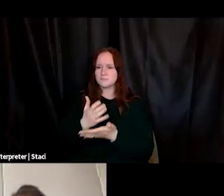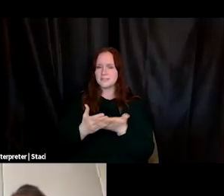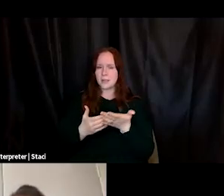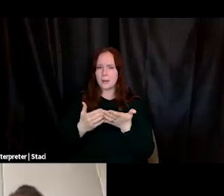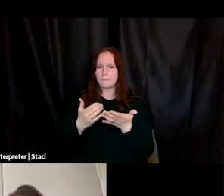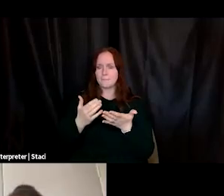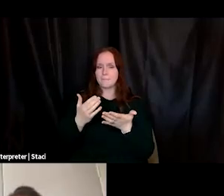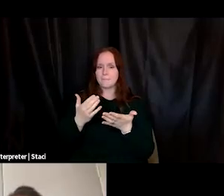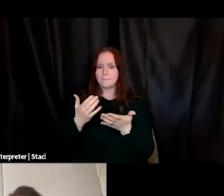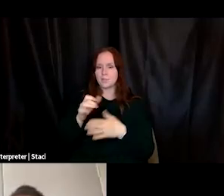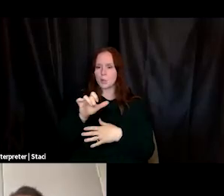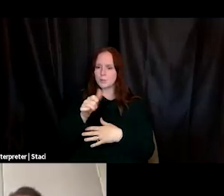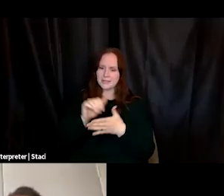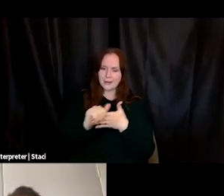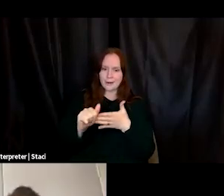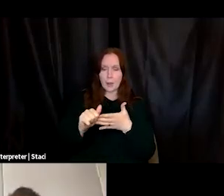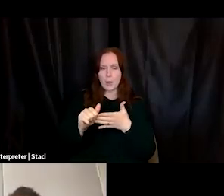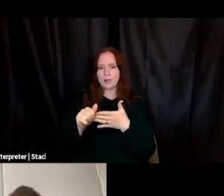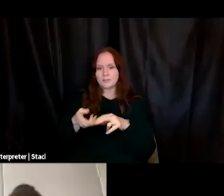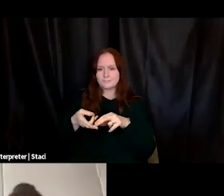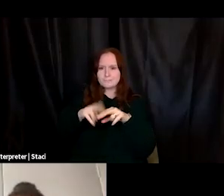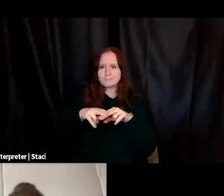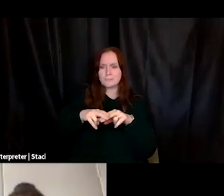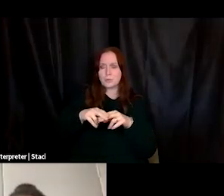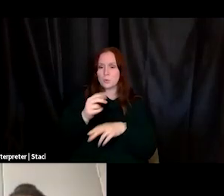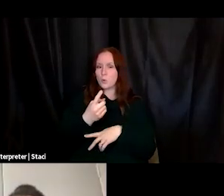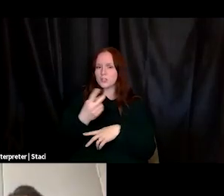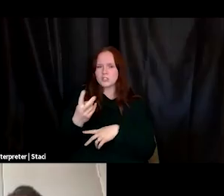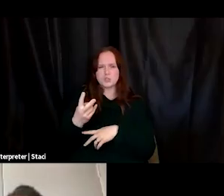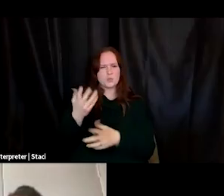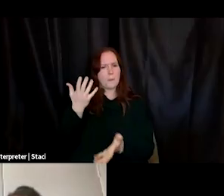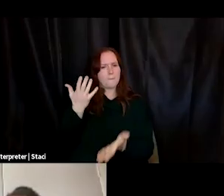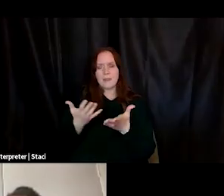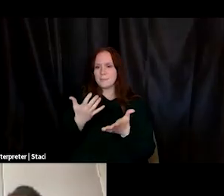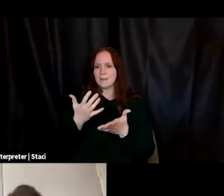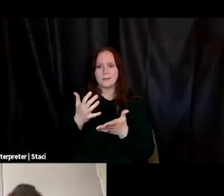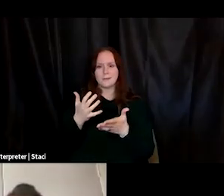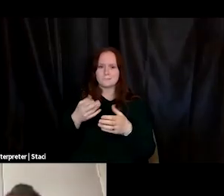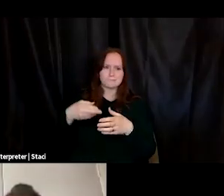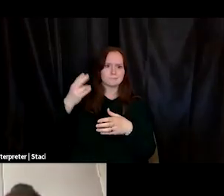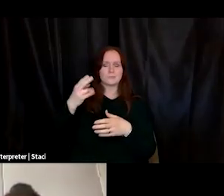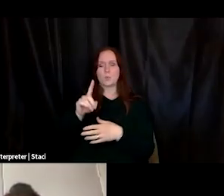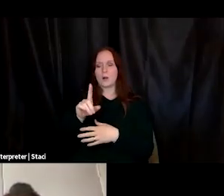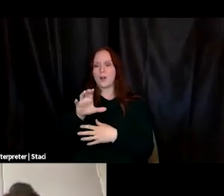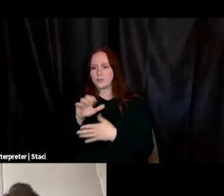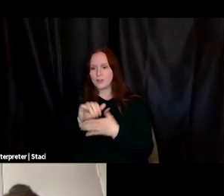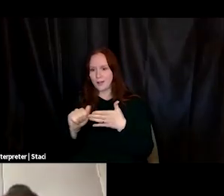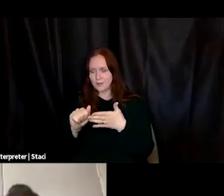Hay opciones para eso si las personas encuentran barreras al crear esa cuenta inicialmente por su cuenta.